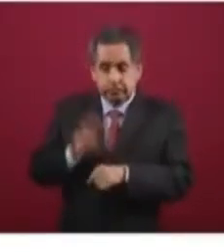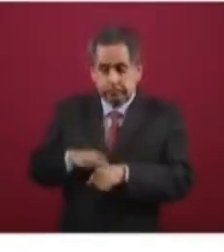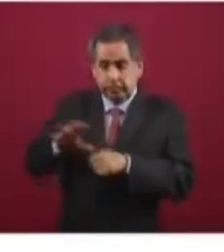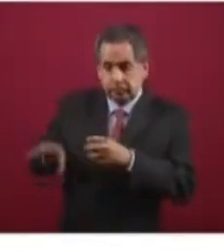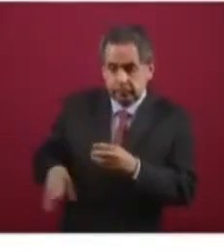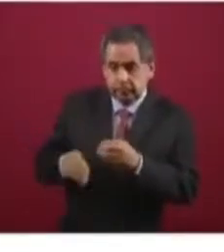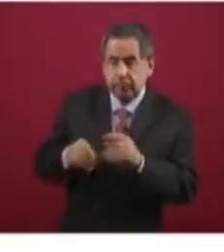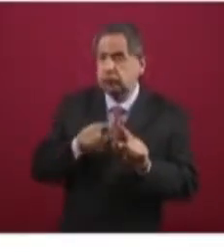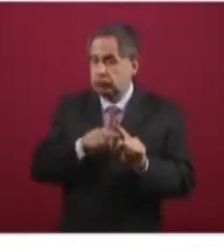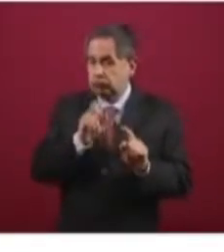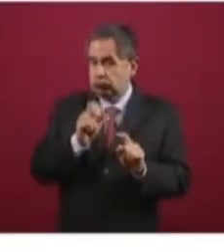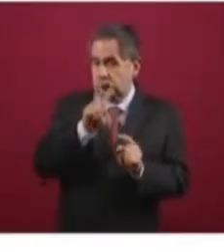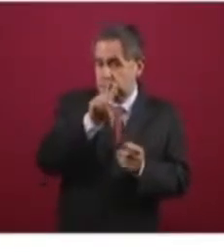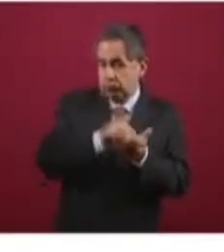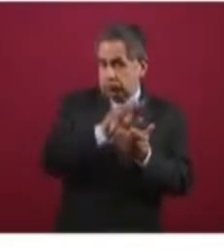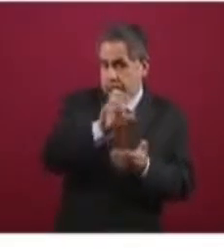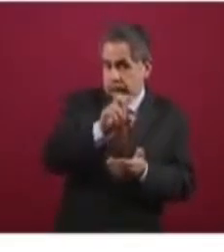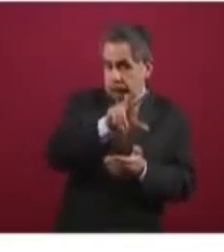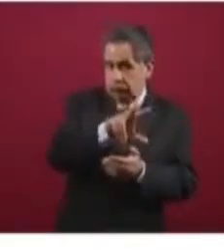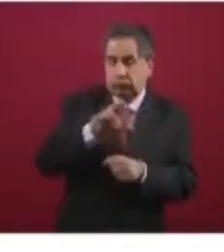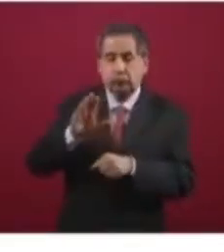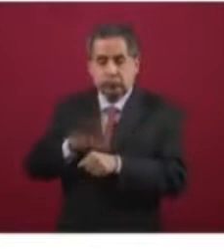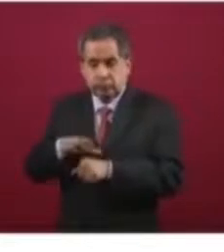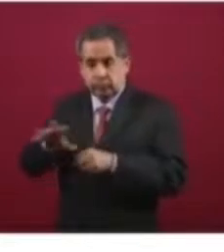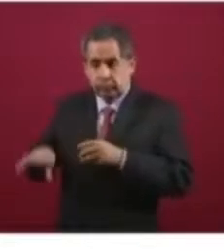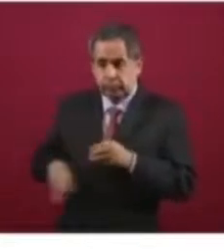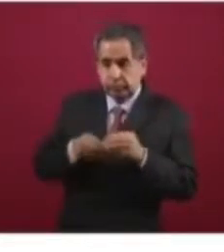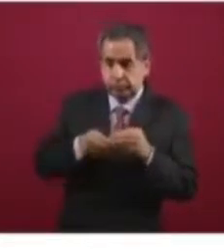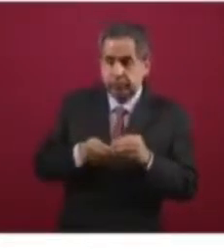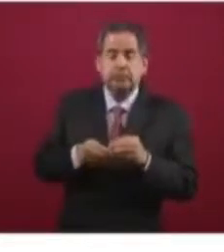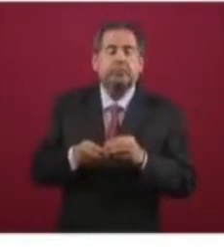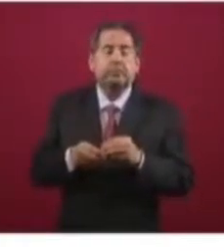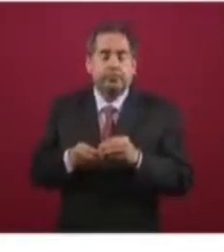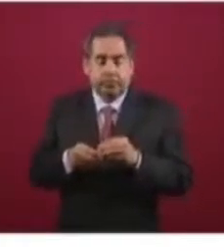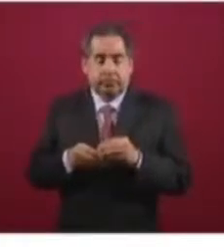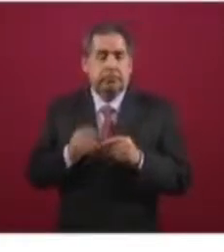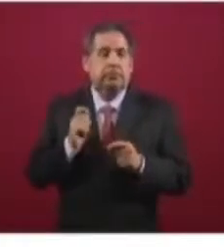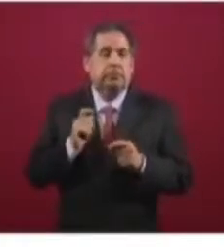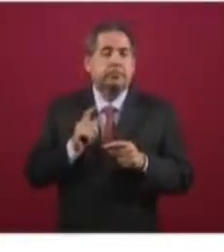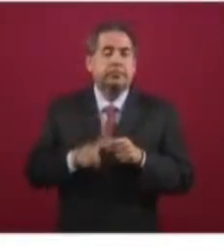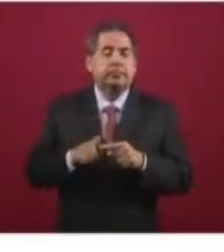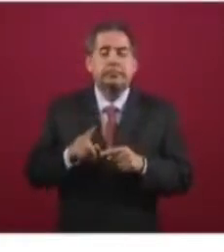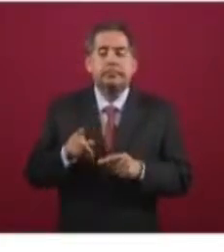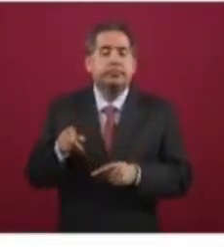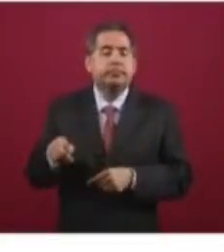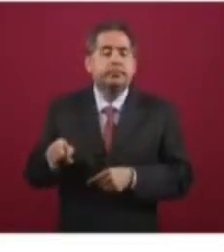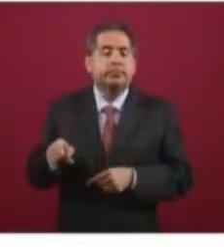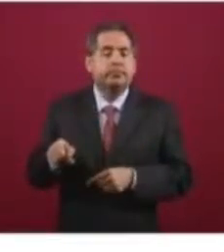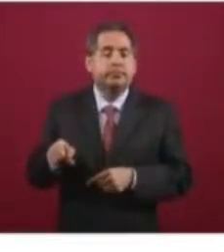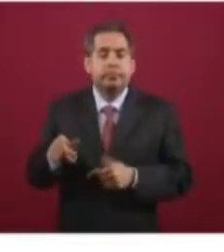son dos mil 538 elementos de esas seis coordinaciones, pero sumamos también por razón de que en